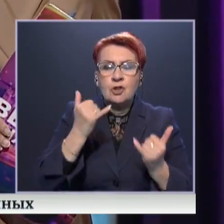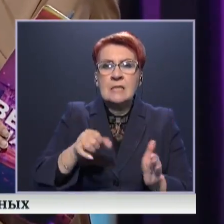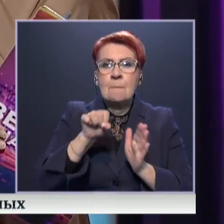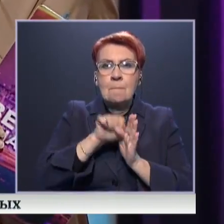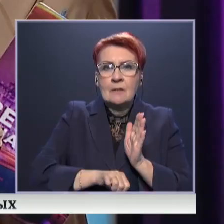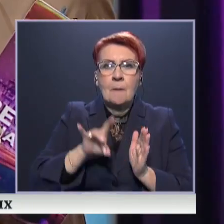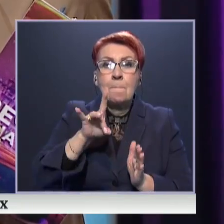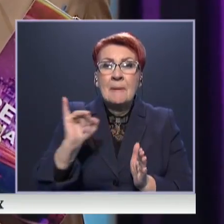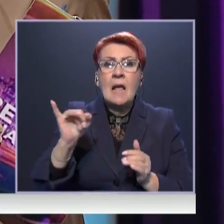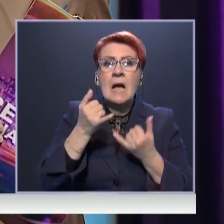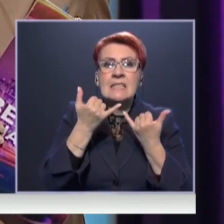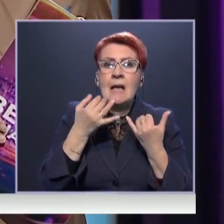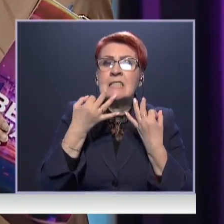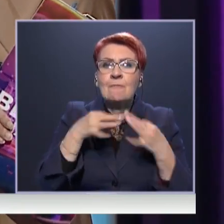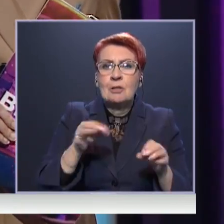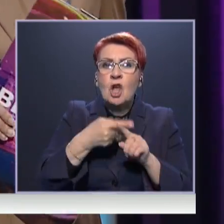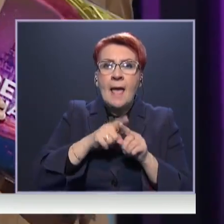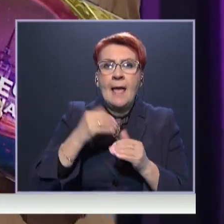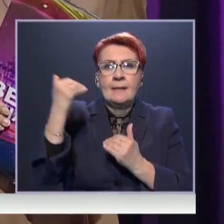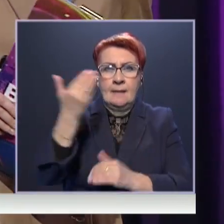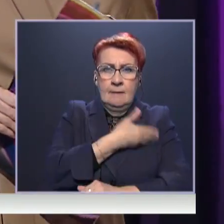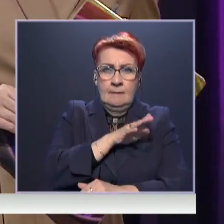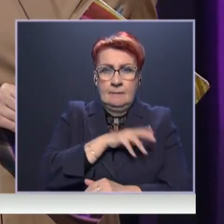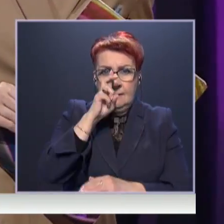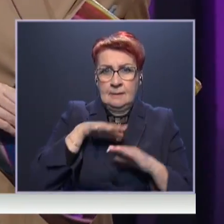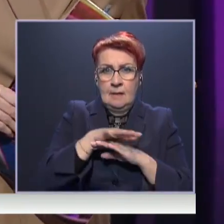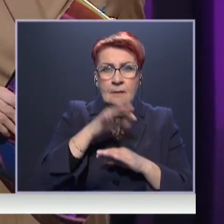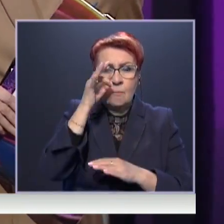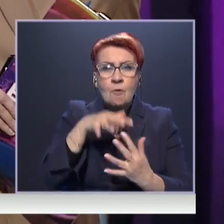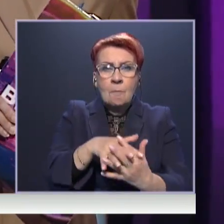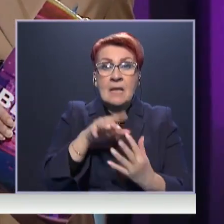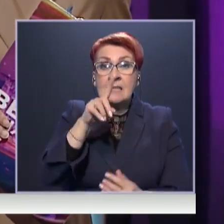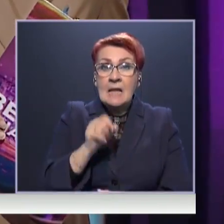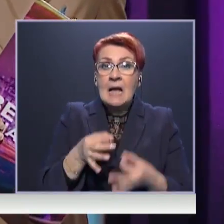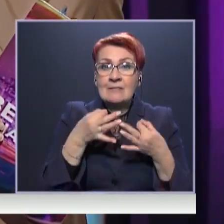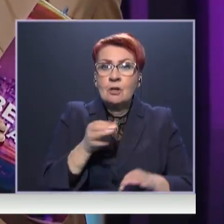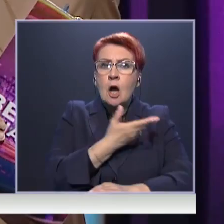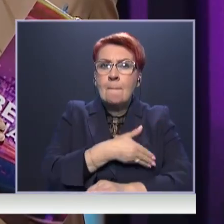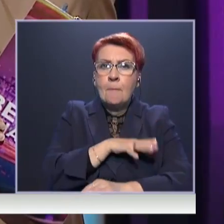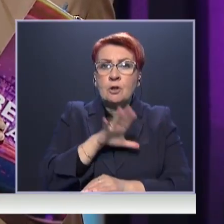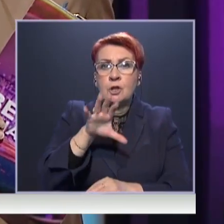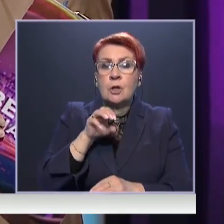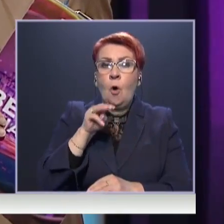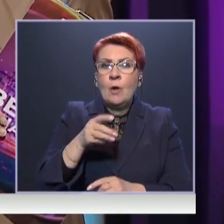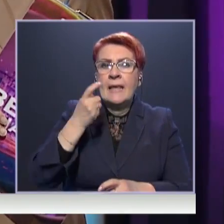при освобождении этой страны от фашистов напомним в боях за освобождение Польши от гитлеровской Германии